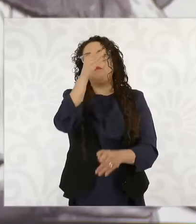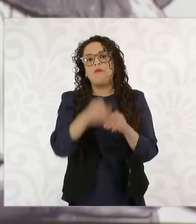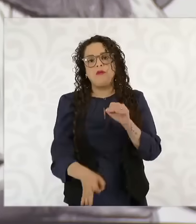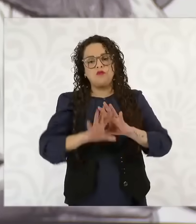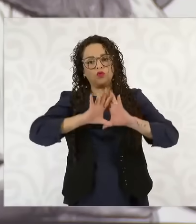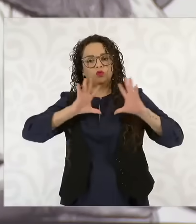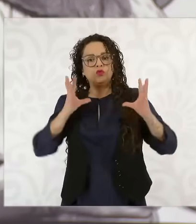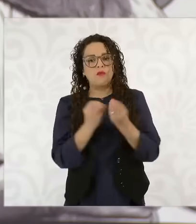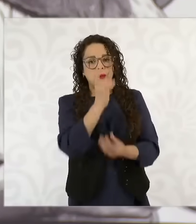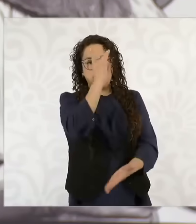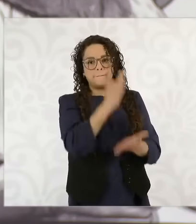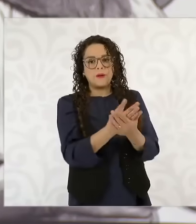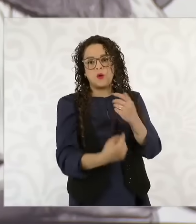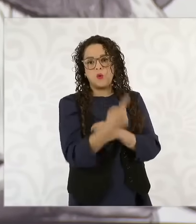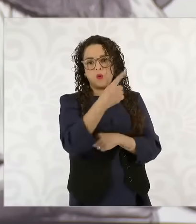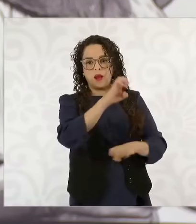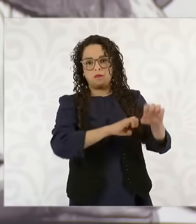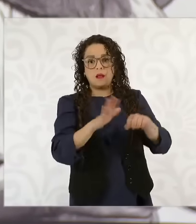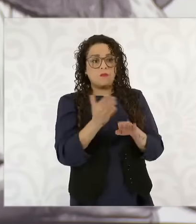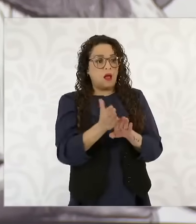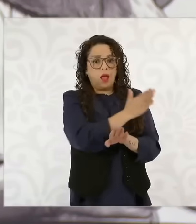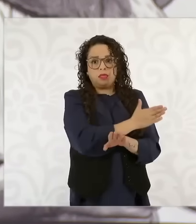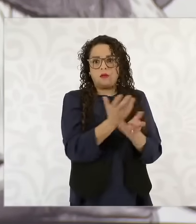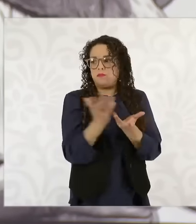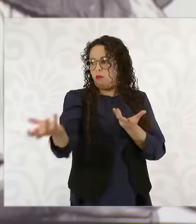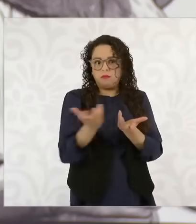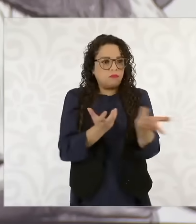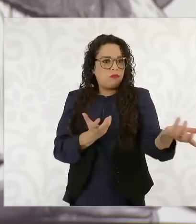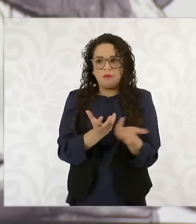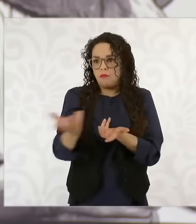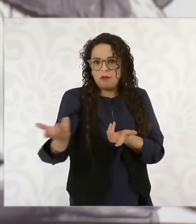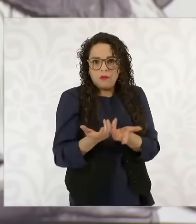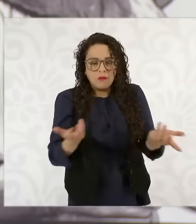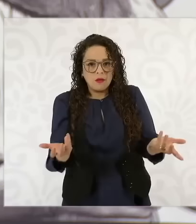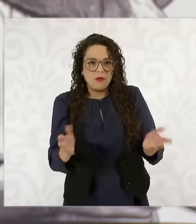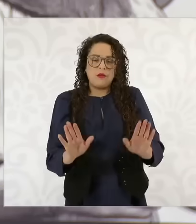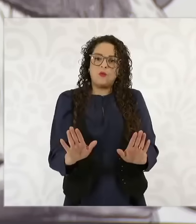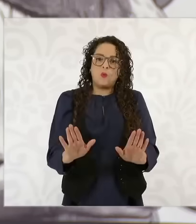dividido. ¿Qué estamos haciendo ya con las nuevas leyes con quienes están amparados?